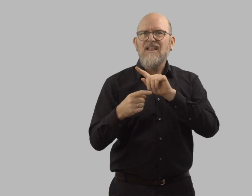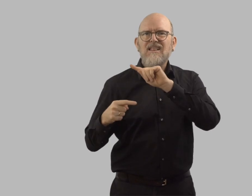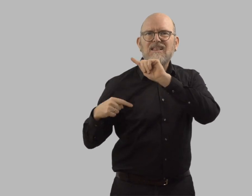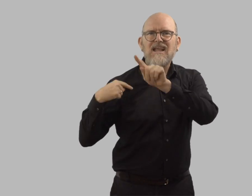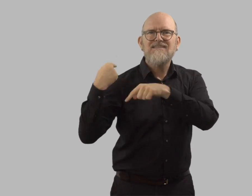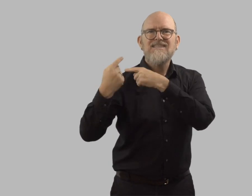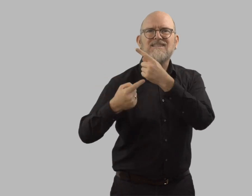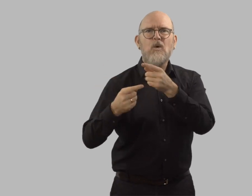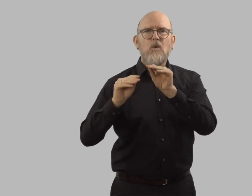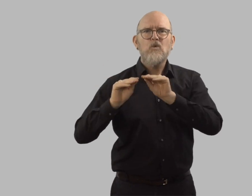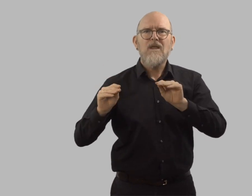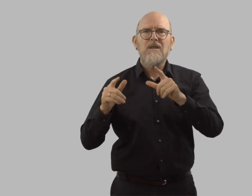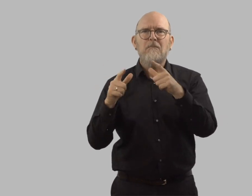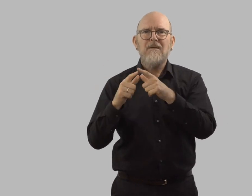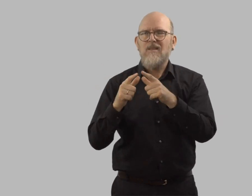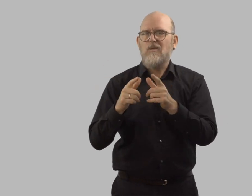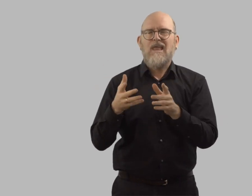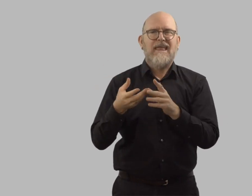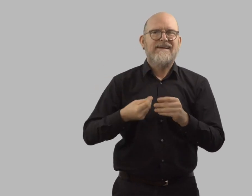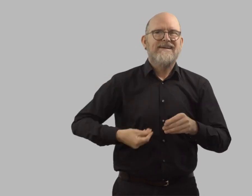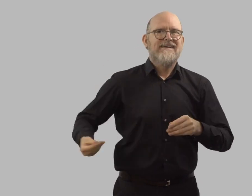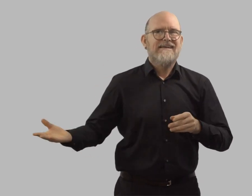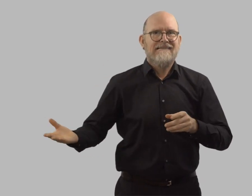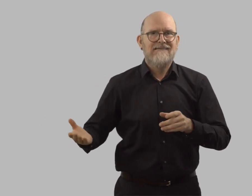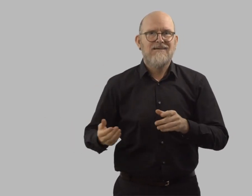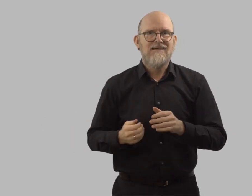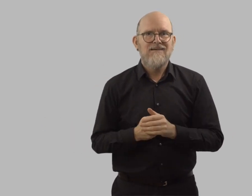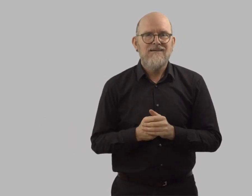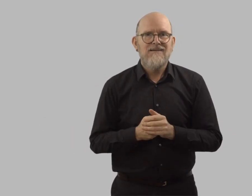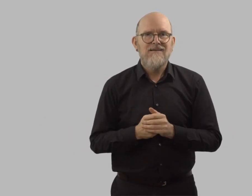traditionelle Unterrichtsmethoden über Bord.